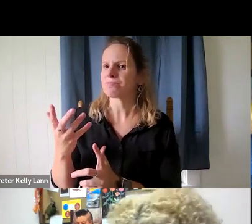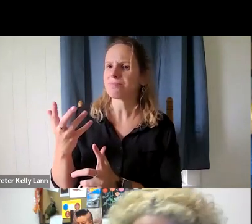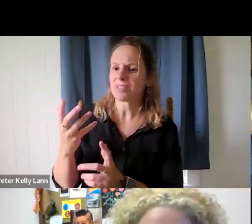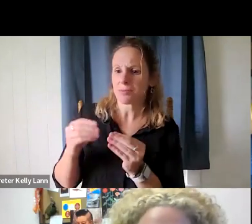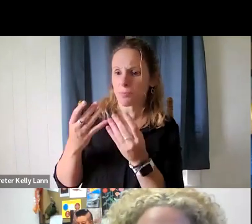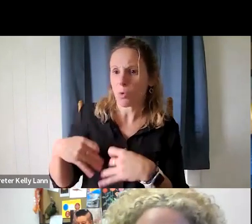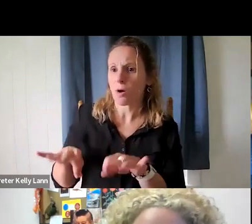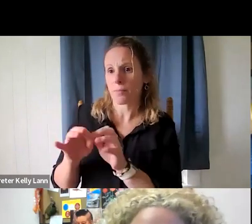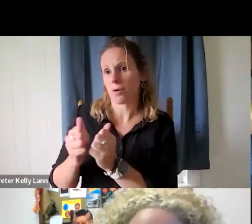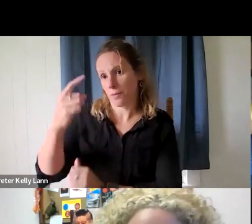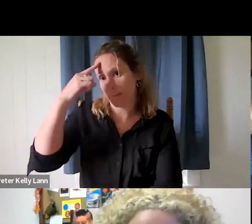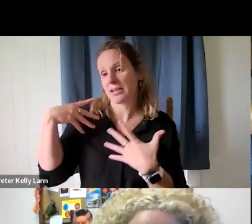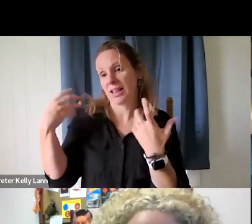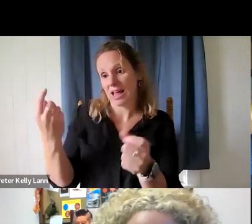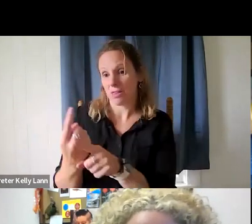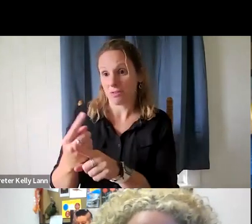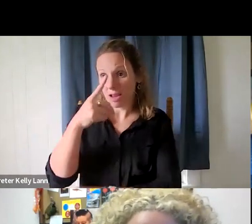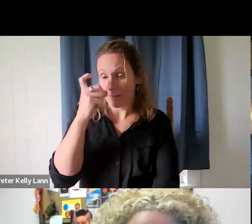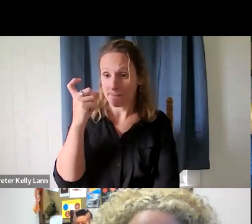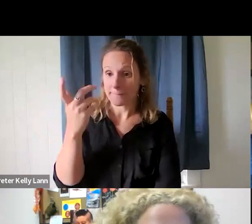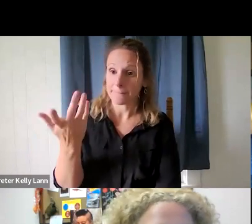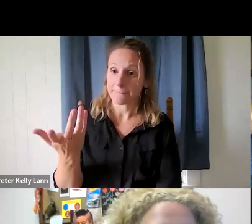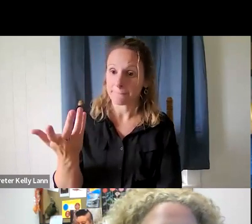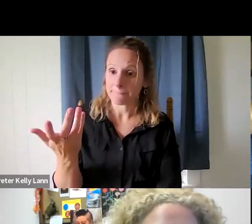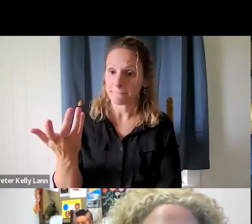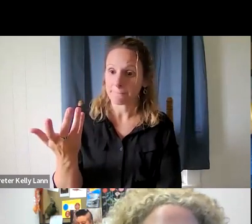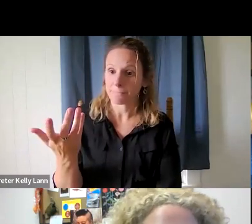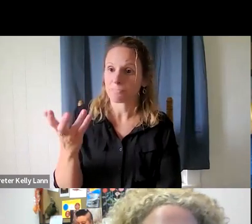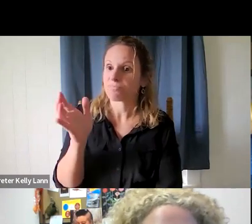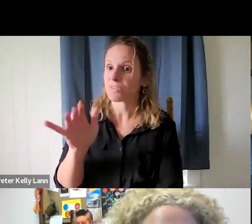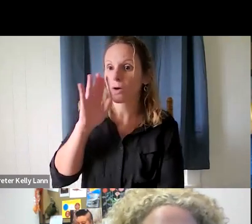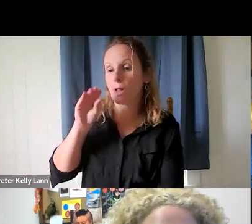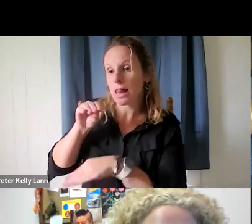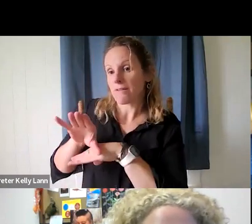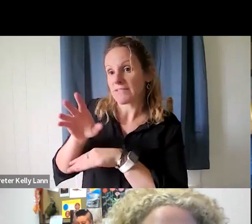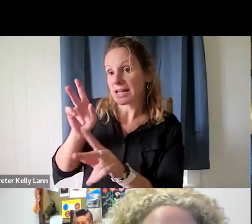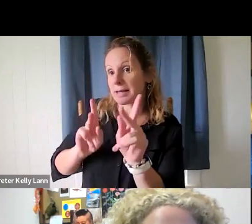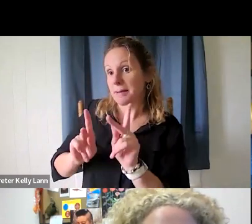en cuanto a la salud mental, ¿cierto? Porque eso les va a afectar de forma diferente.